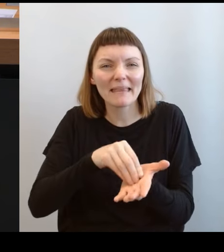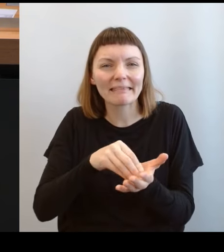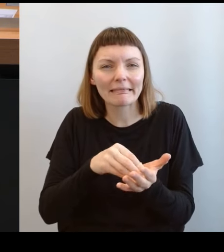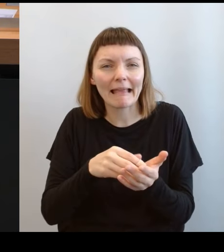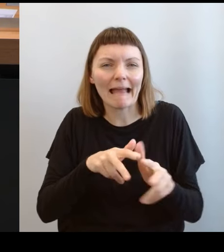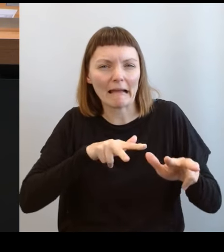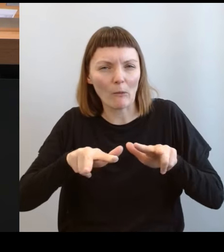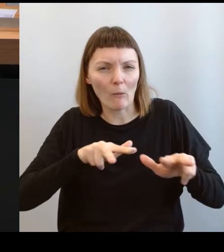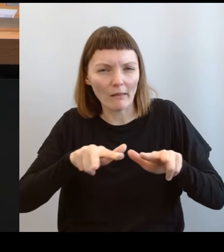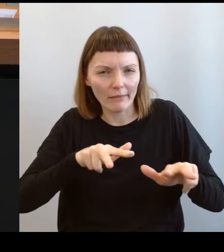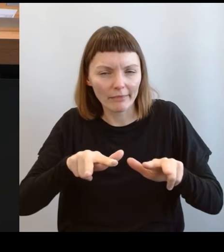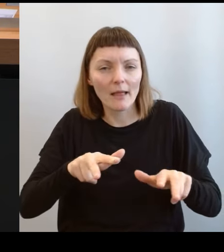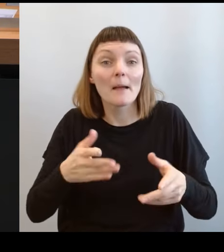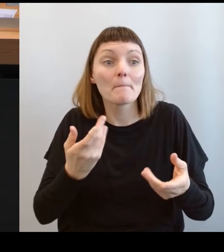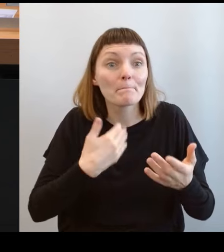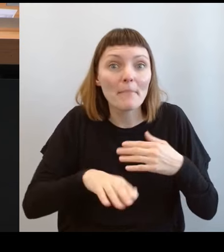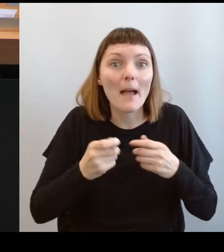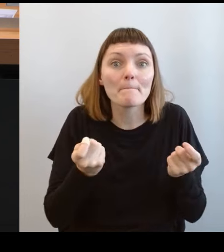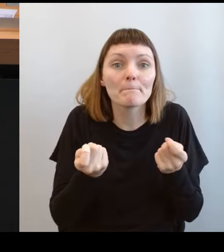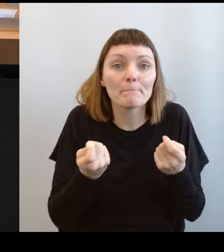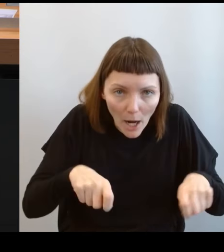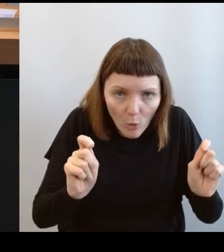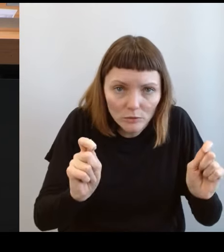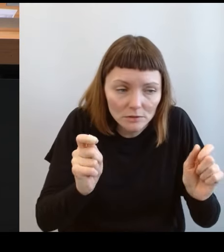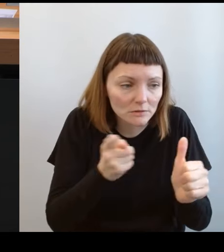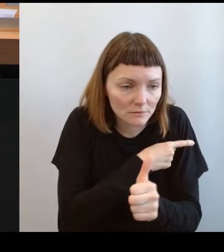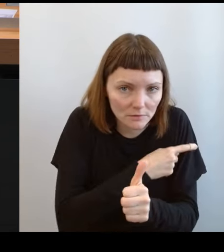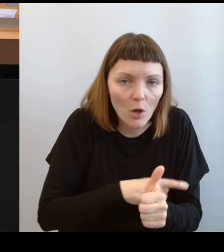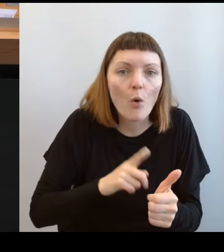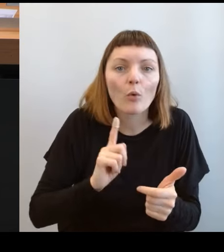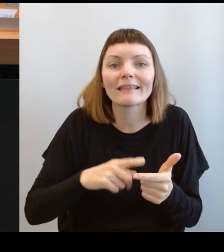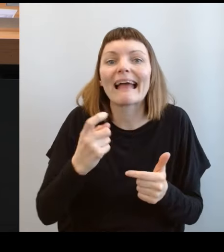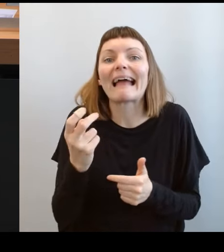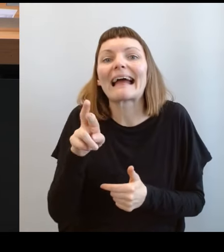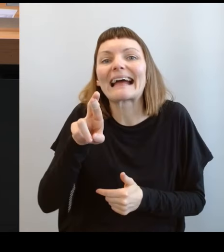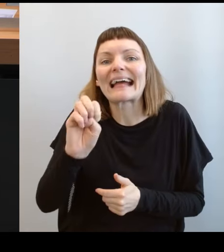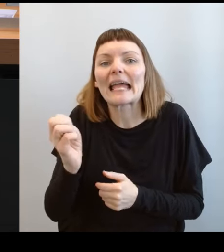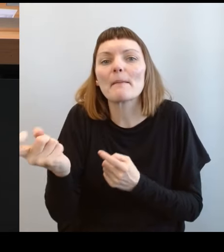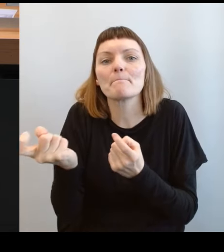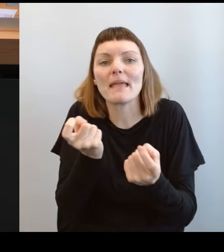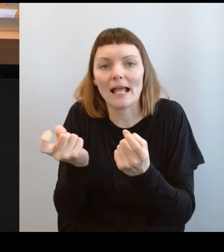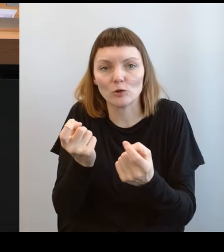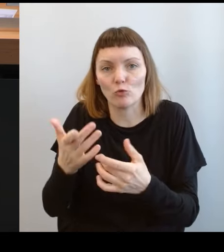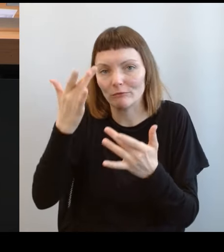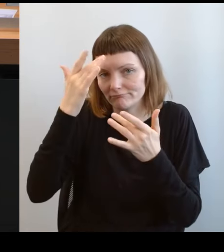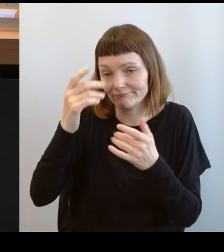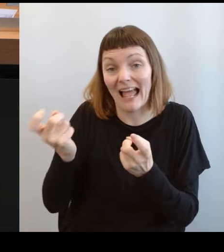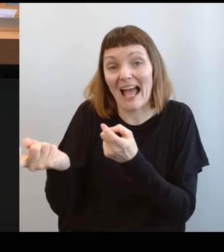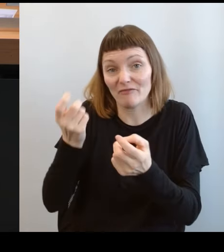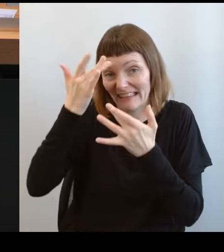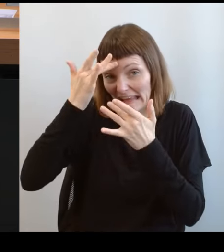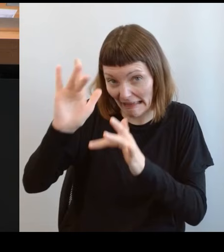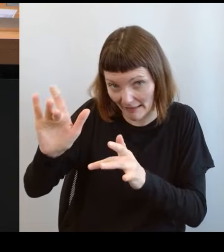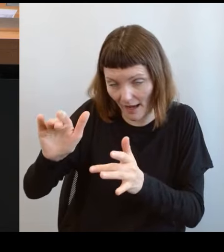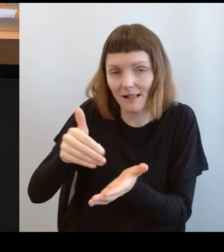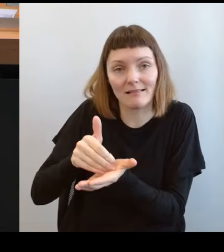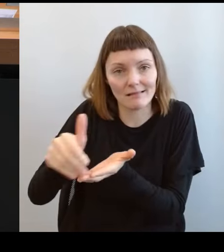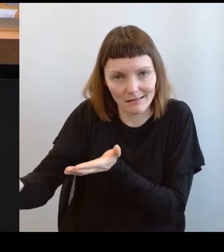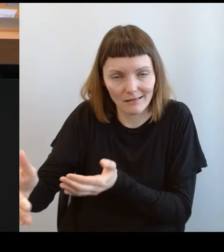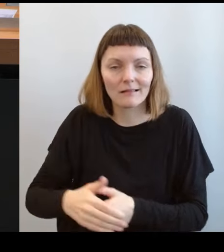Remigration illegaler Einwanderer, die ihre Pässe ins Meer versenken, weil sie ihre